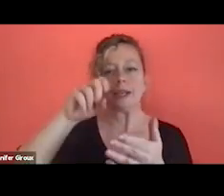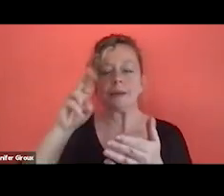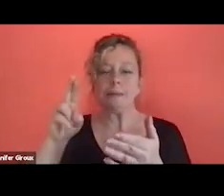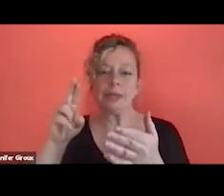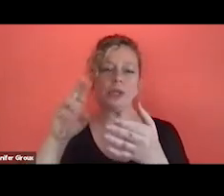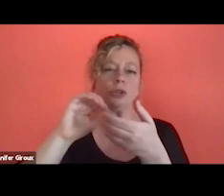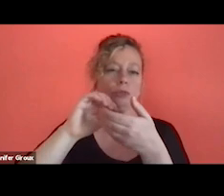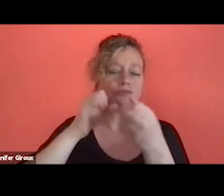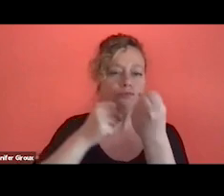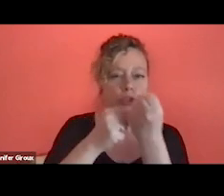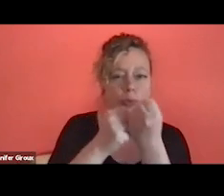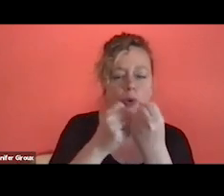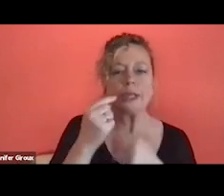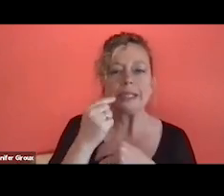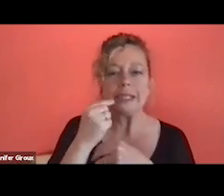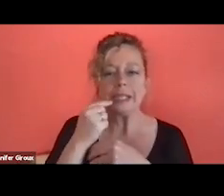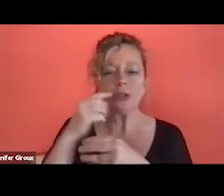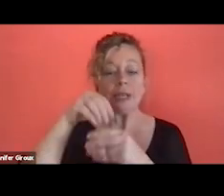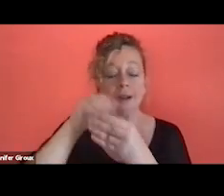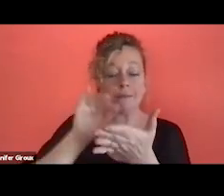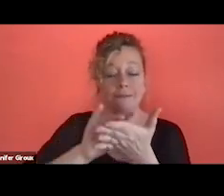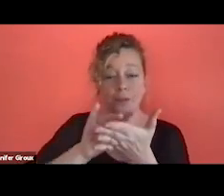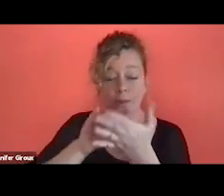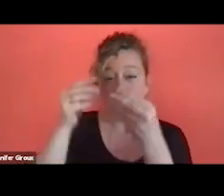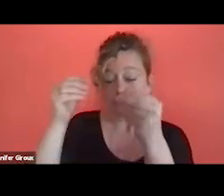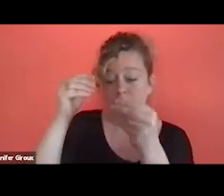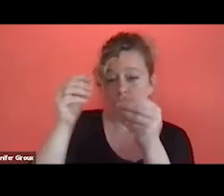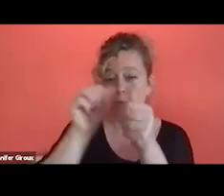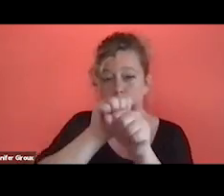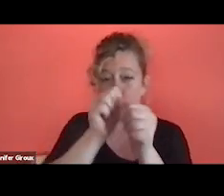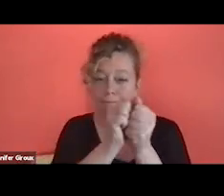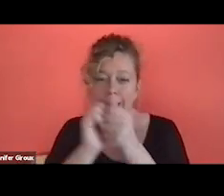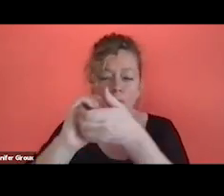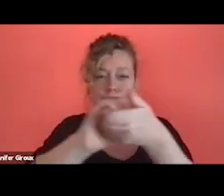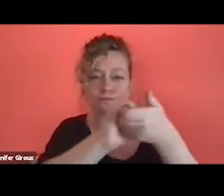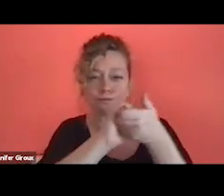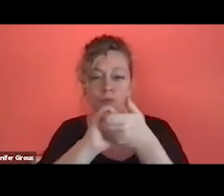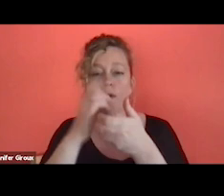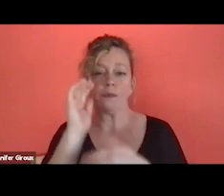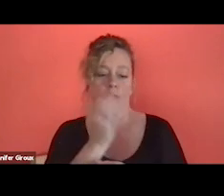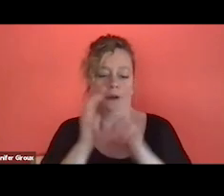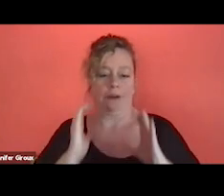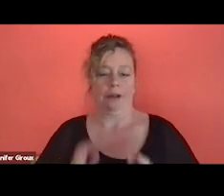e incluso una farmacia interna trabajan juntos en el momento, en todo momento, para nuestros clientes cada día.